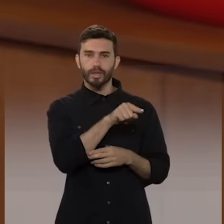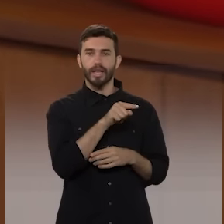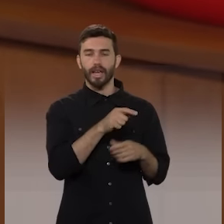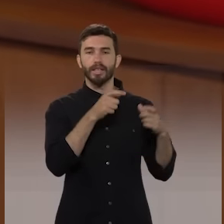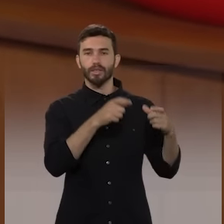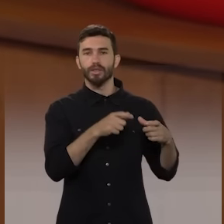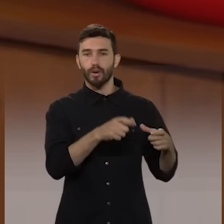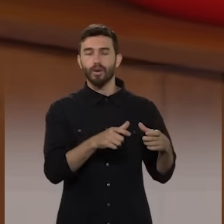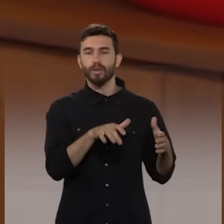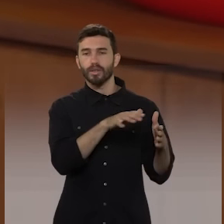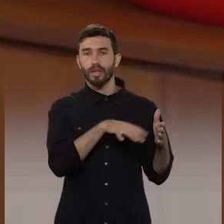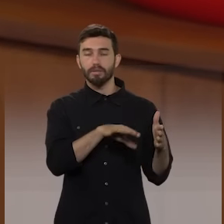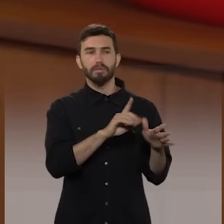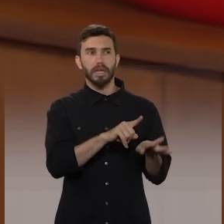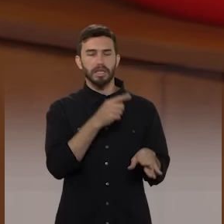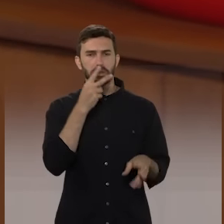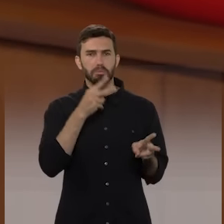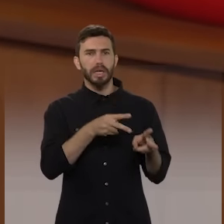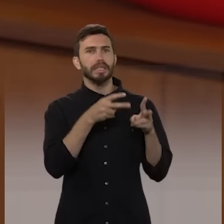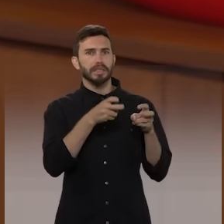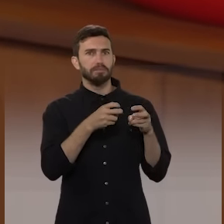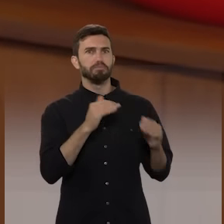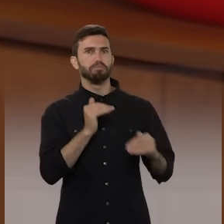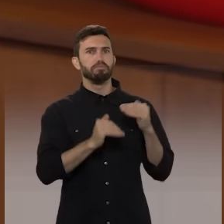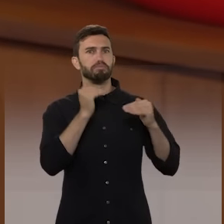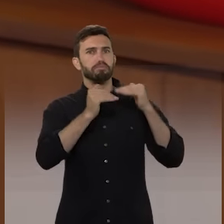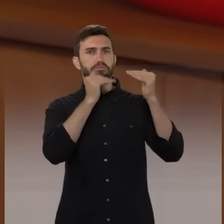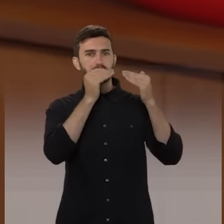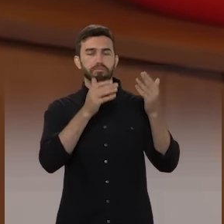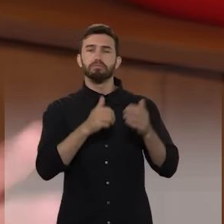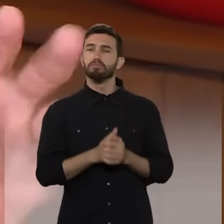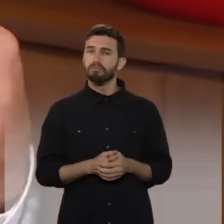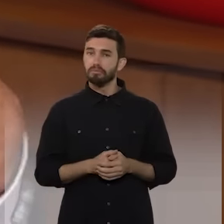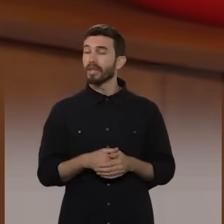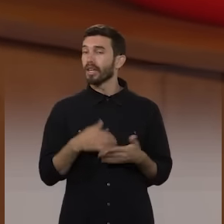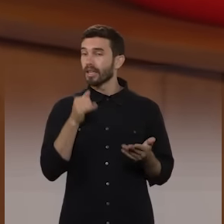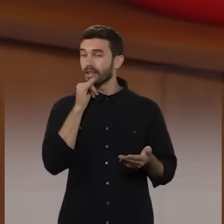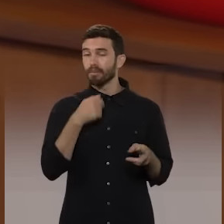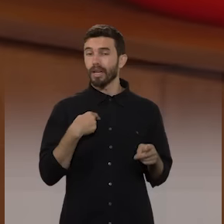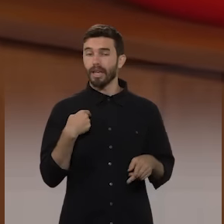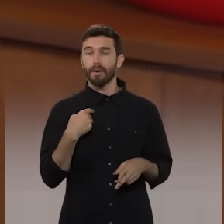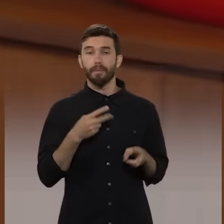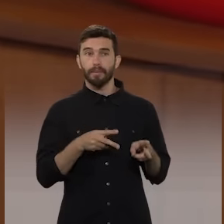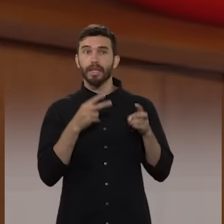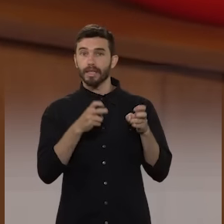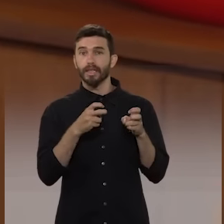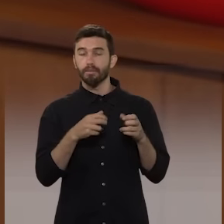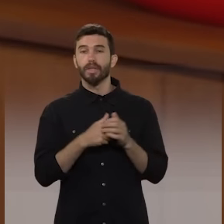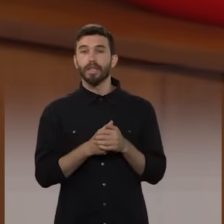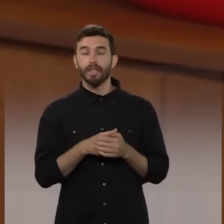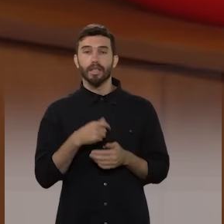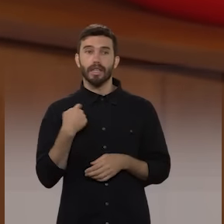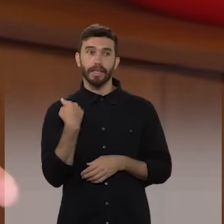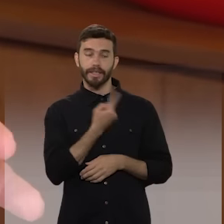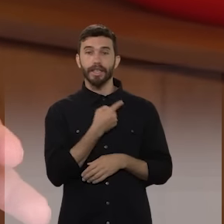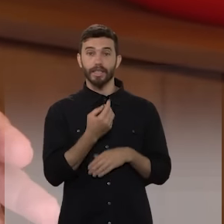crescimento muito grande desses leilões. Nós como produtores de cabo enxergamos leilões